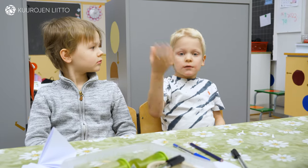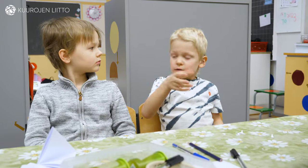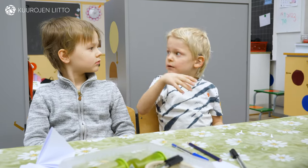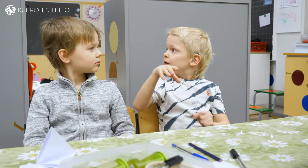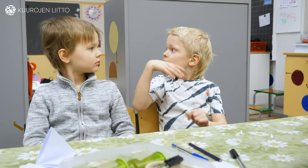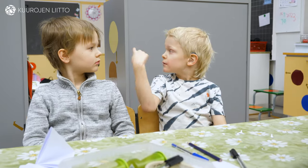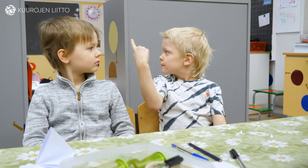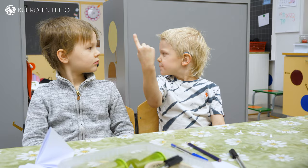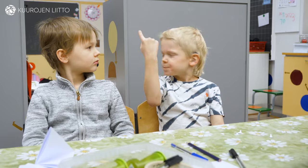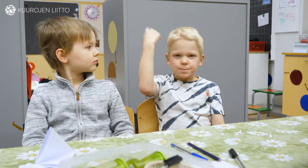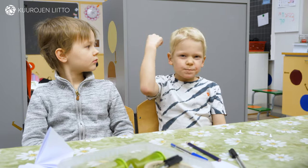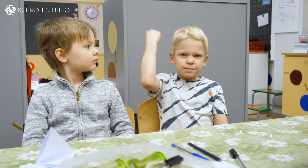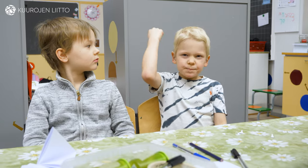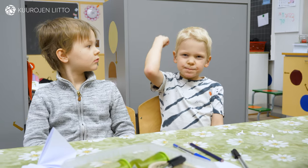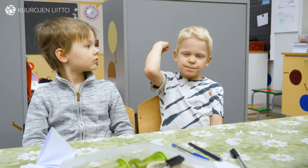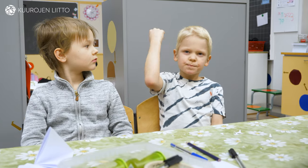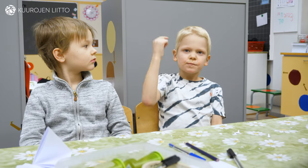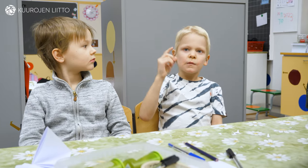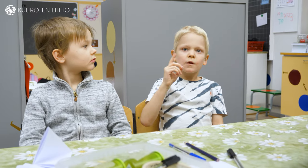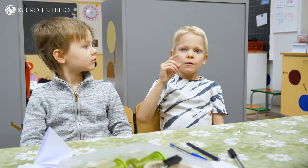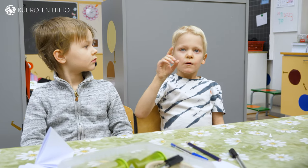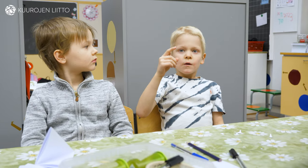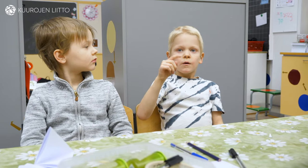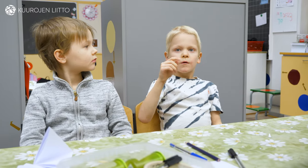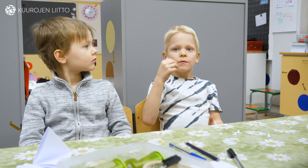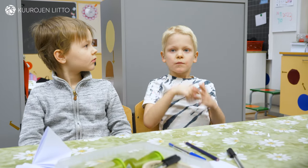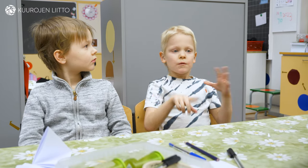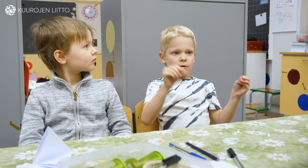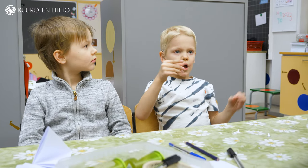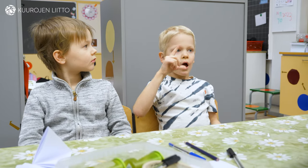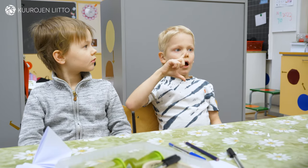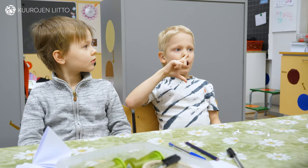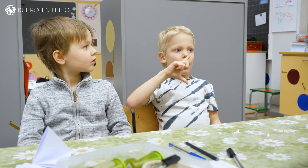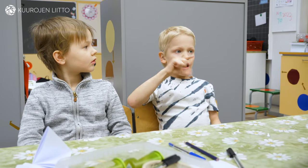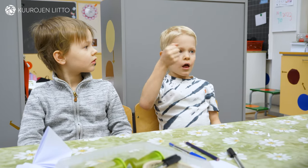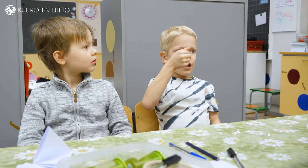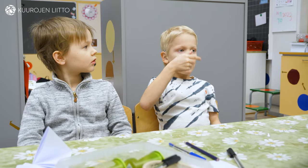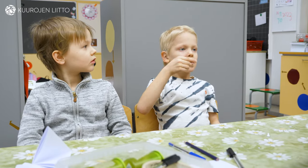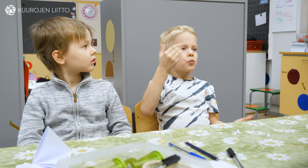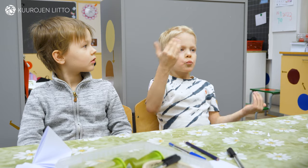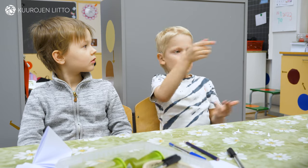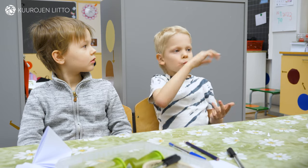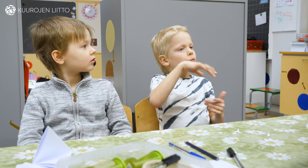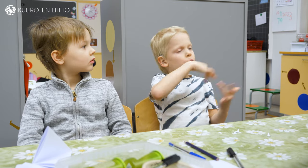Sitten mennään tuonne. Hengaillaan ja odotellaan.